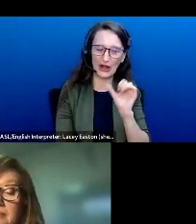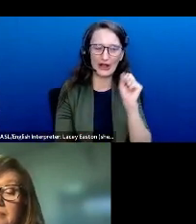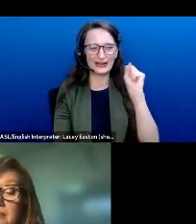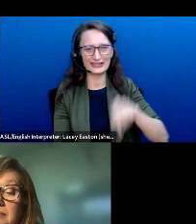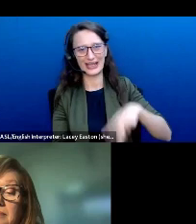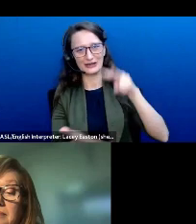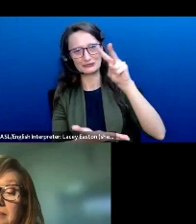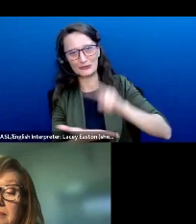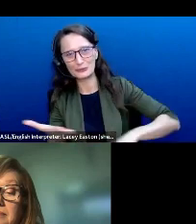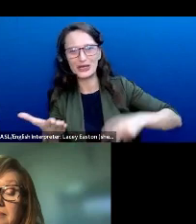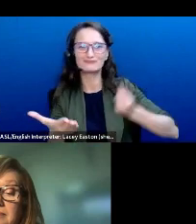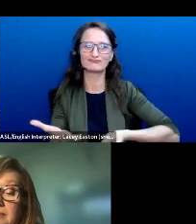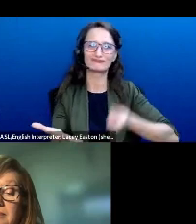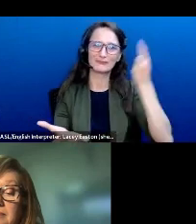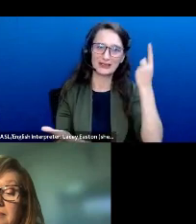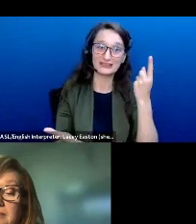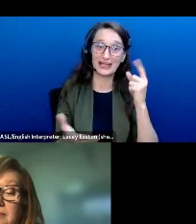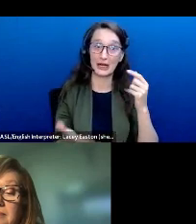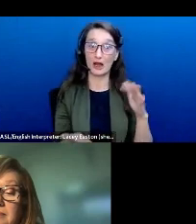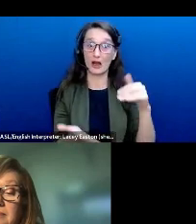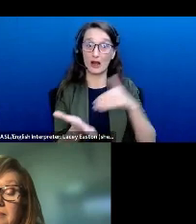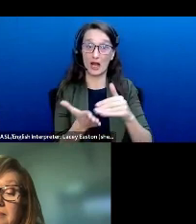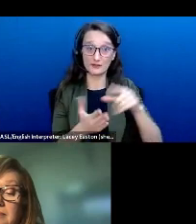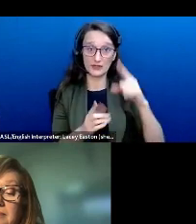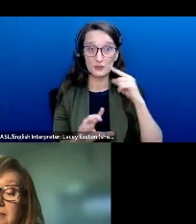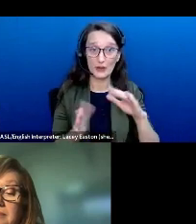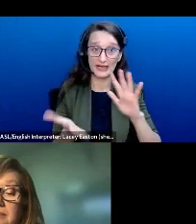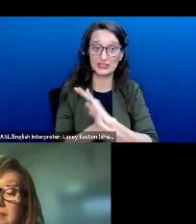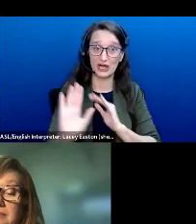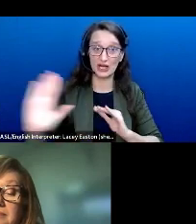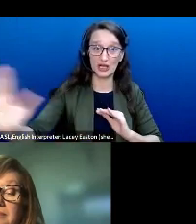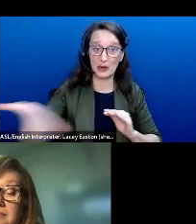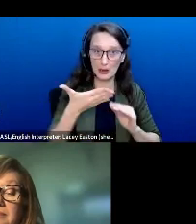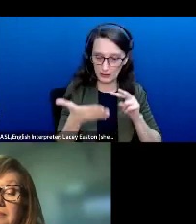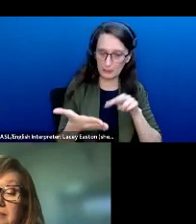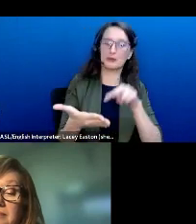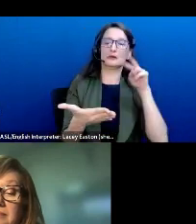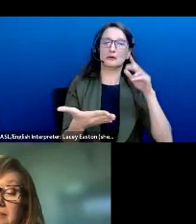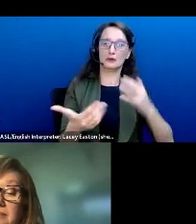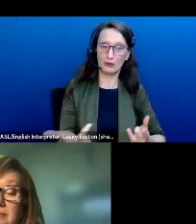cuando recibimos ese documento puede parecer abrumador, así que la esperanza hoy es que